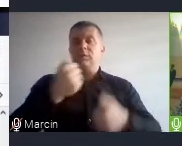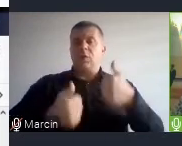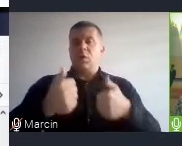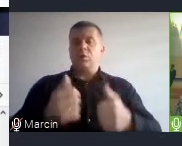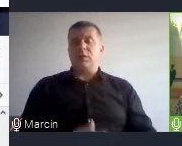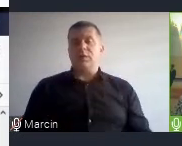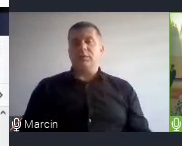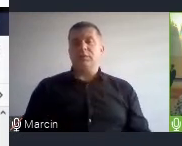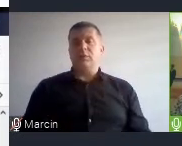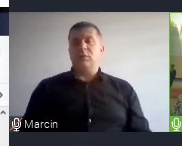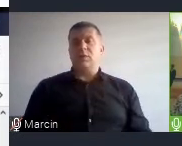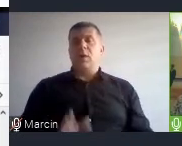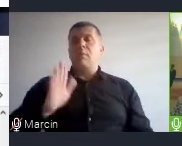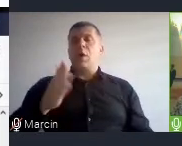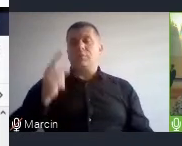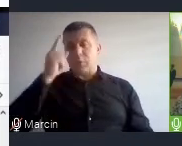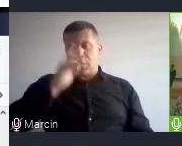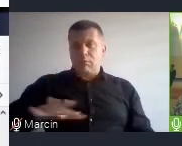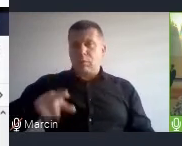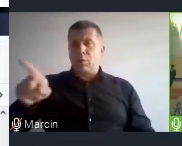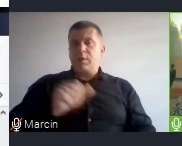Czyli w przypadku podmiotu publicznego jako zamawiającego,